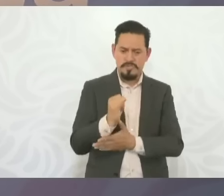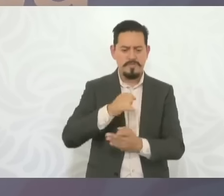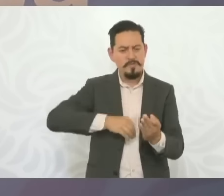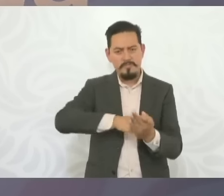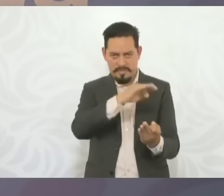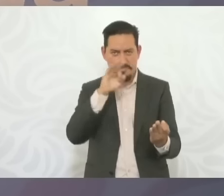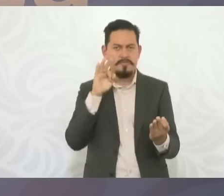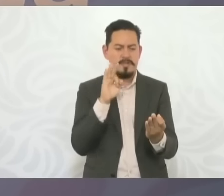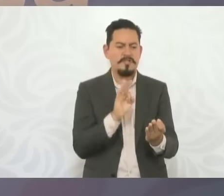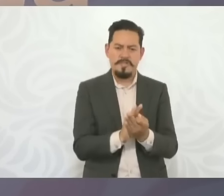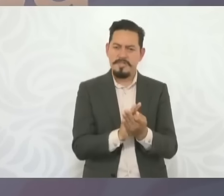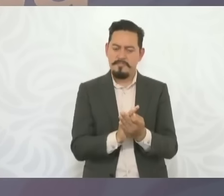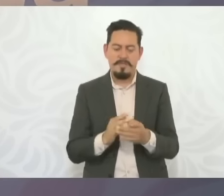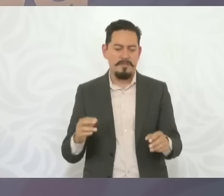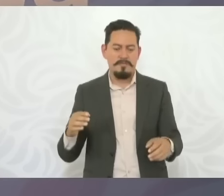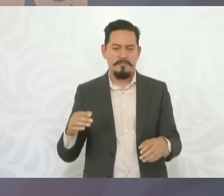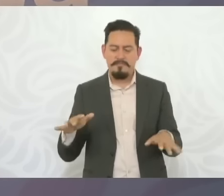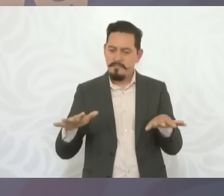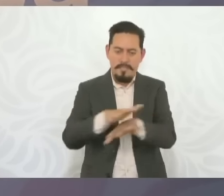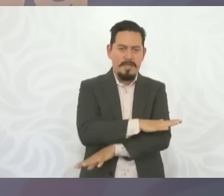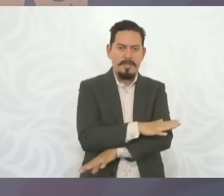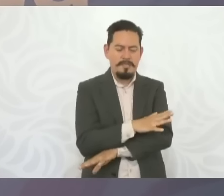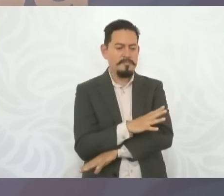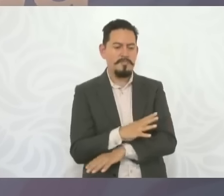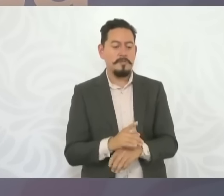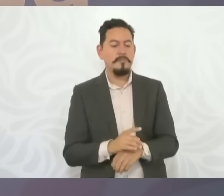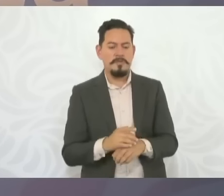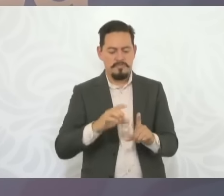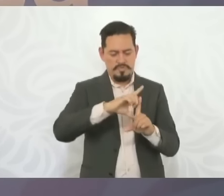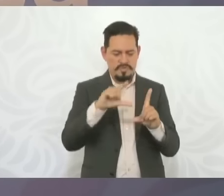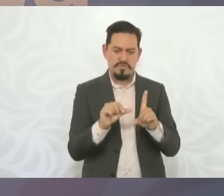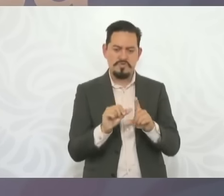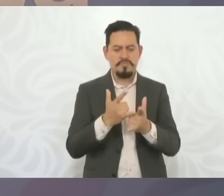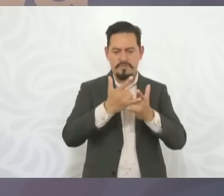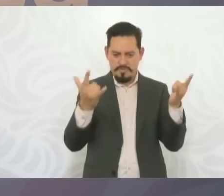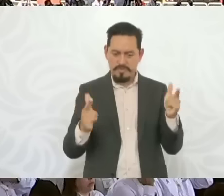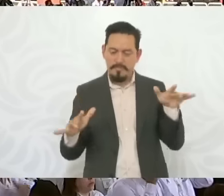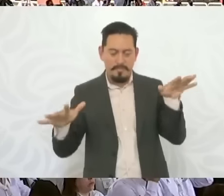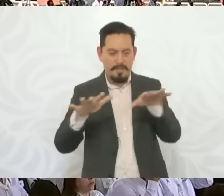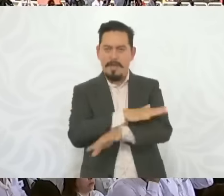transformadora cambió el rumbo y el desarrollo de nuestro país durante el siglo pasado. Hace